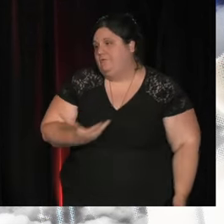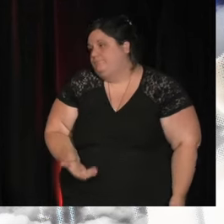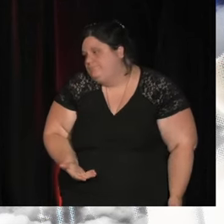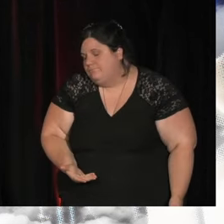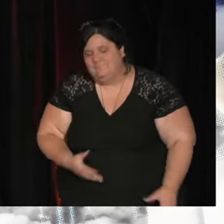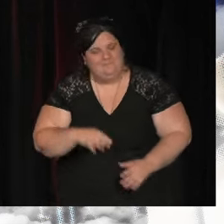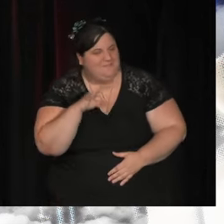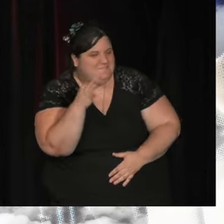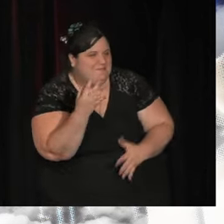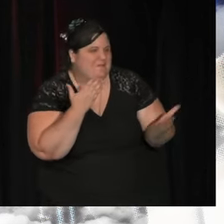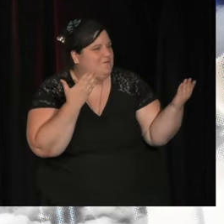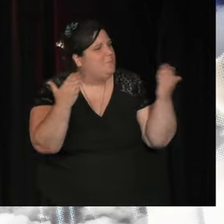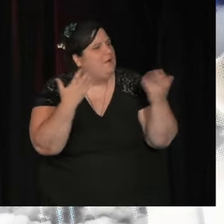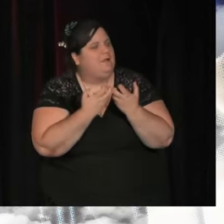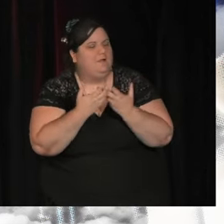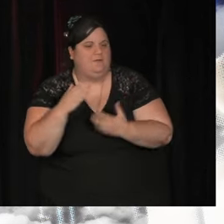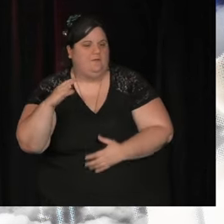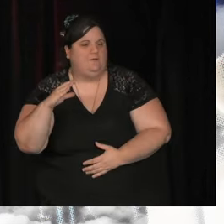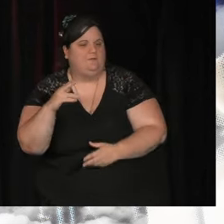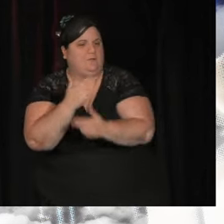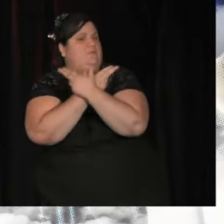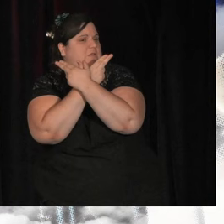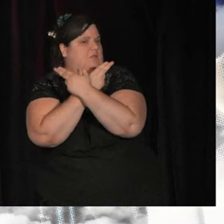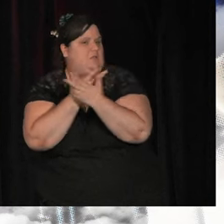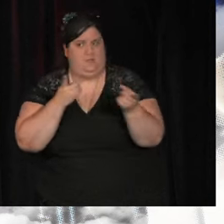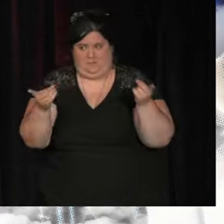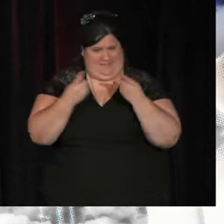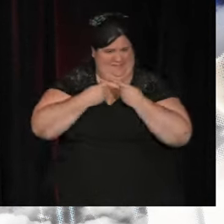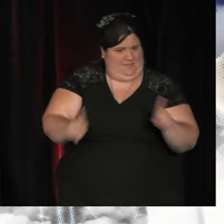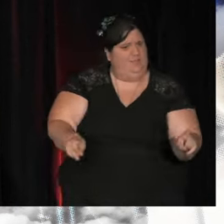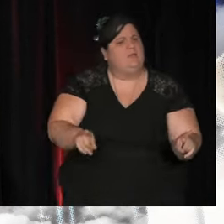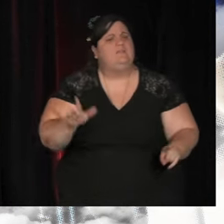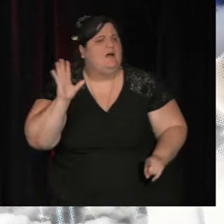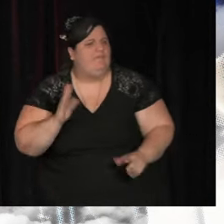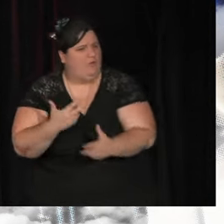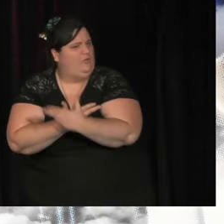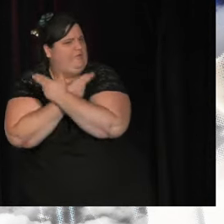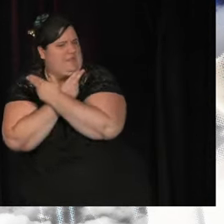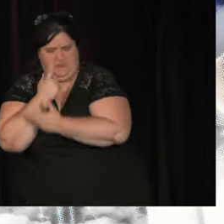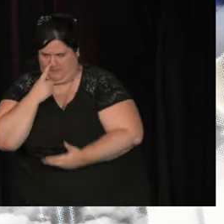Duty où justement, je pense qu'il y avait aussi une espèce de shift de mentalité. Call of Duty nous avait appris, depuis Modern Warfare,